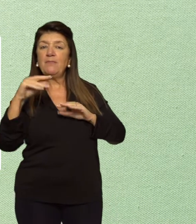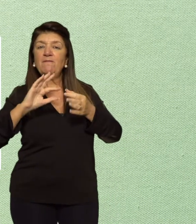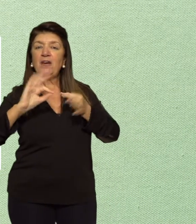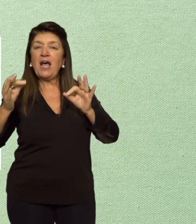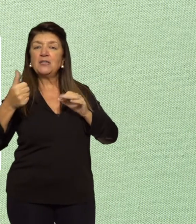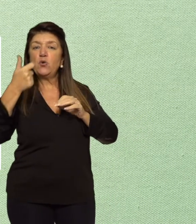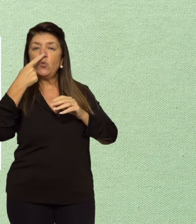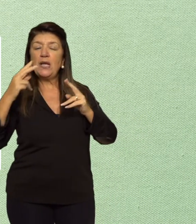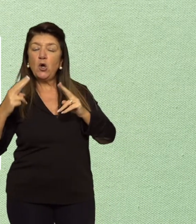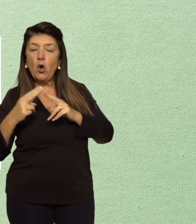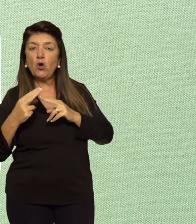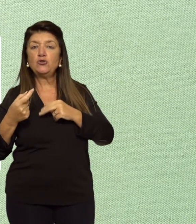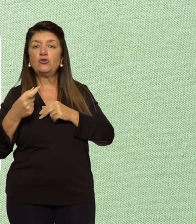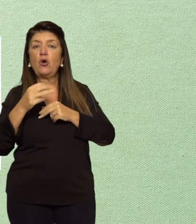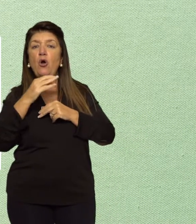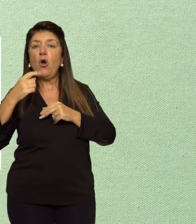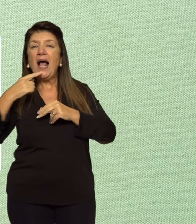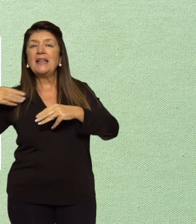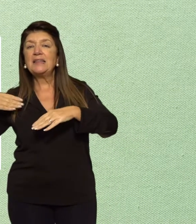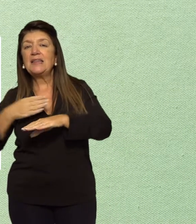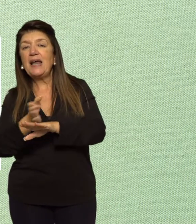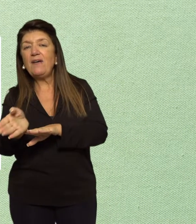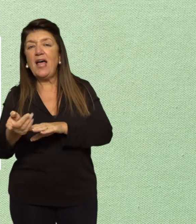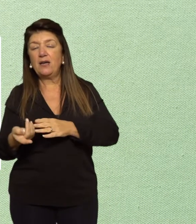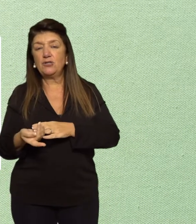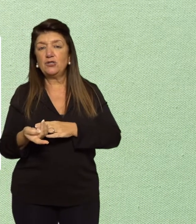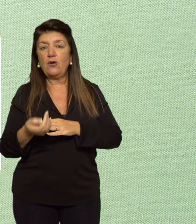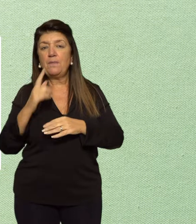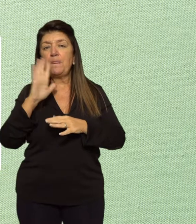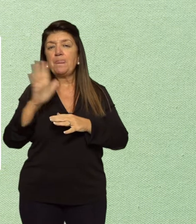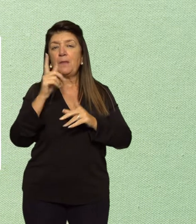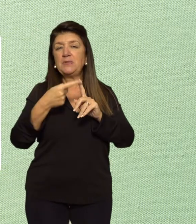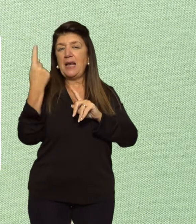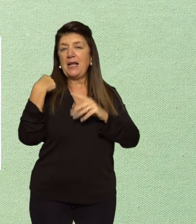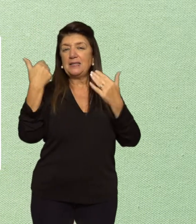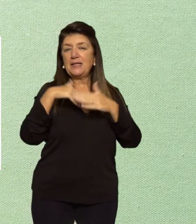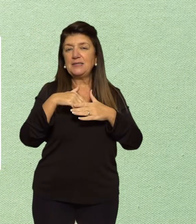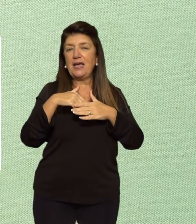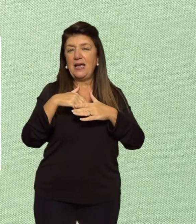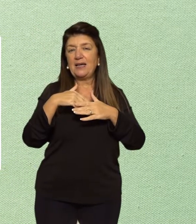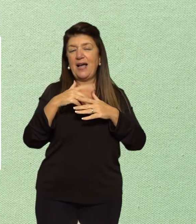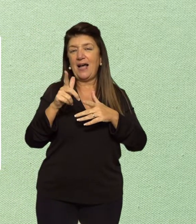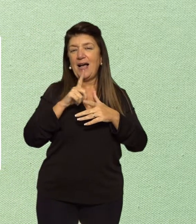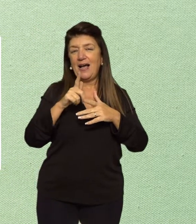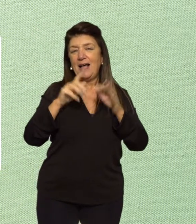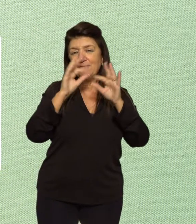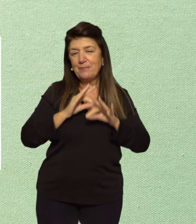Forse la metafora dell'incidente che l'altra sera... perché ci siamo preparati per questo incontro. -